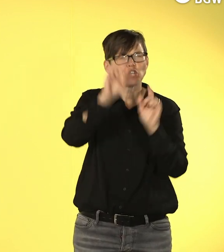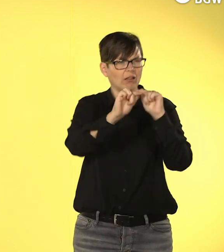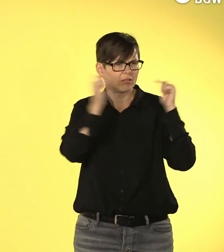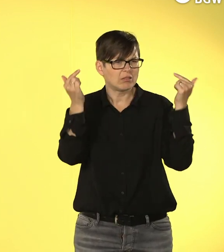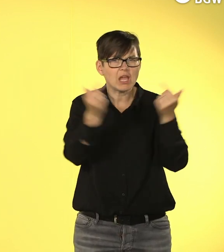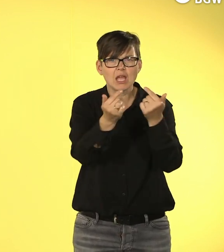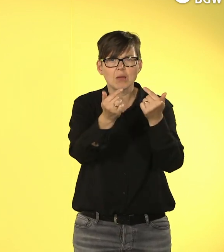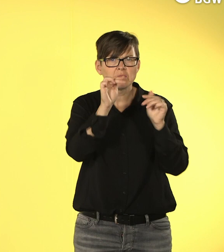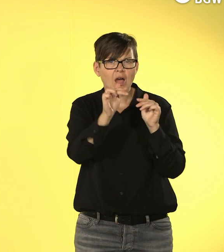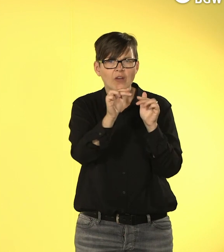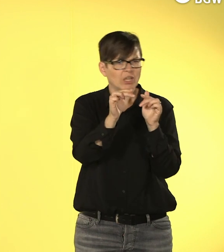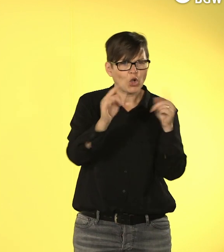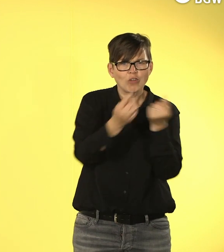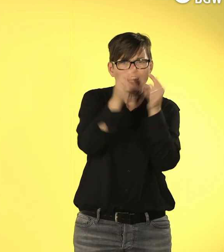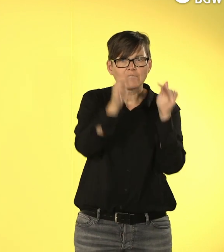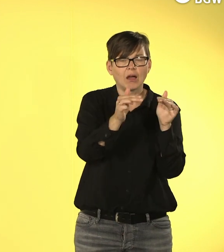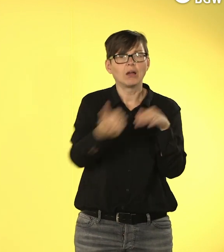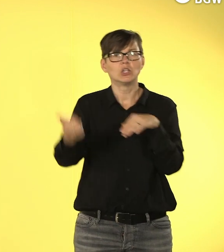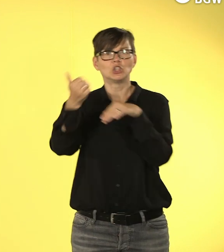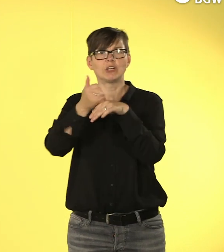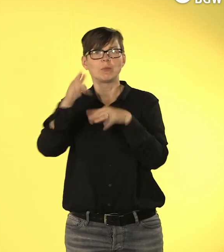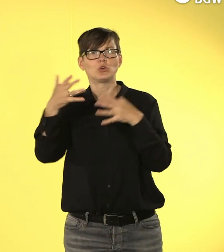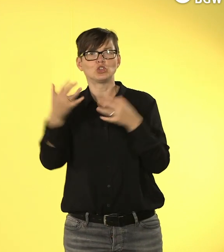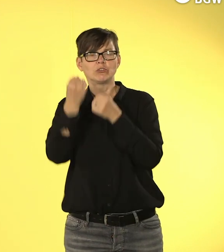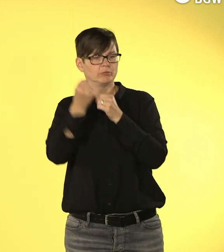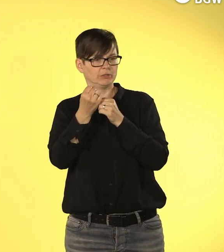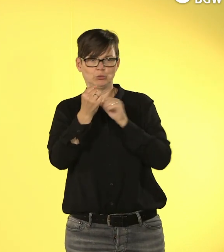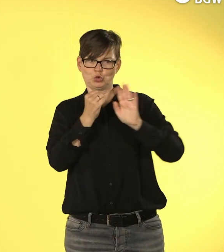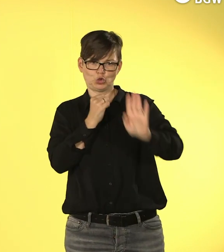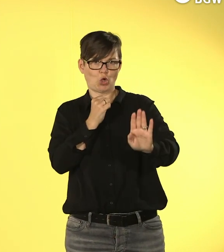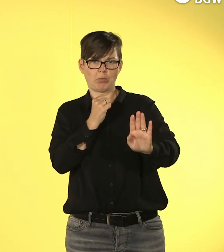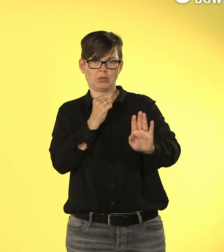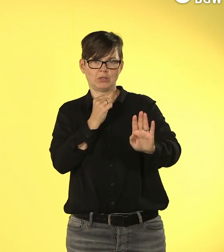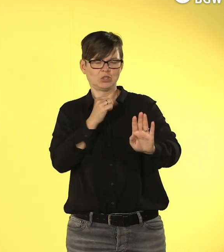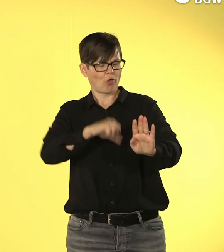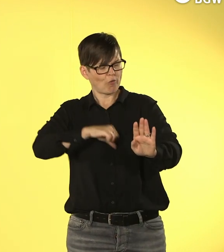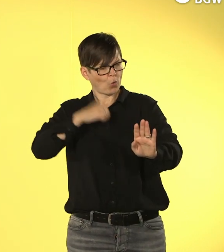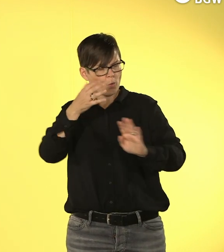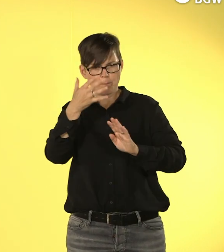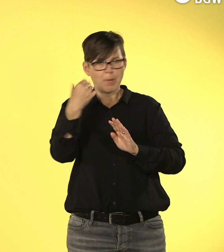dass meine Führungskraft in der Lage ist, da einzugreifen.